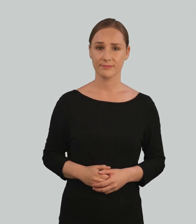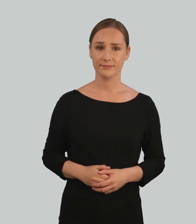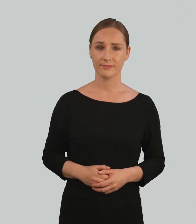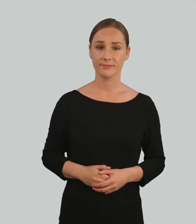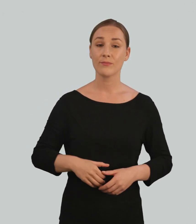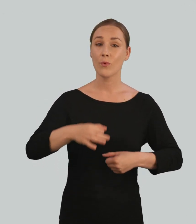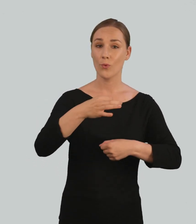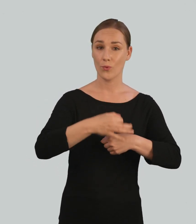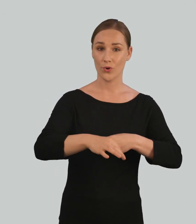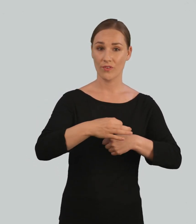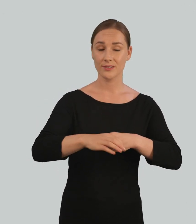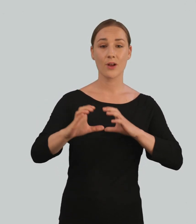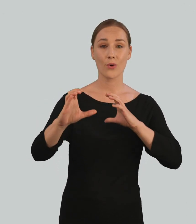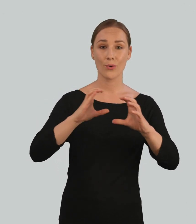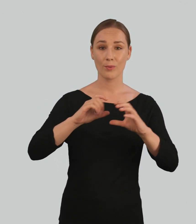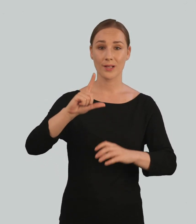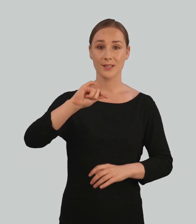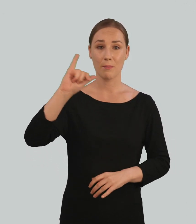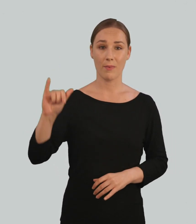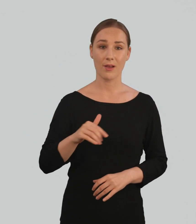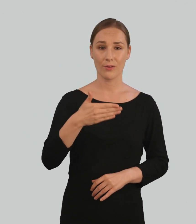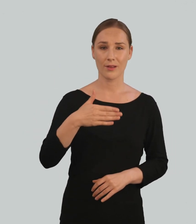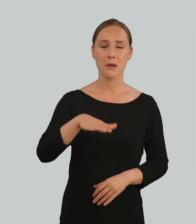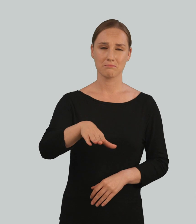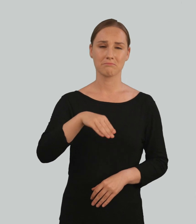W Uniwersytecie istnieje możliwość komunikacji w polskim języku migowym.